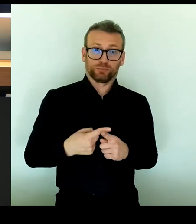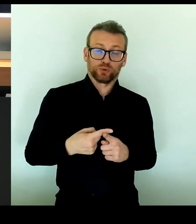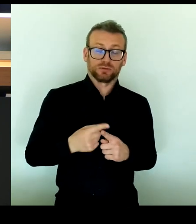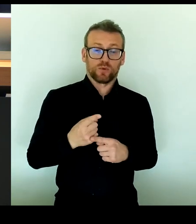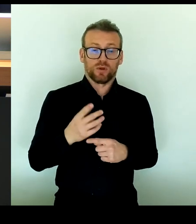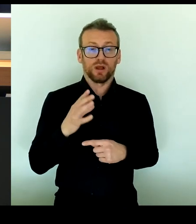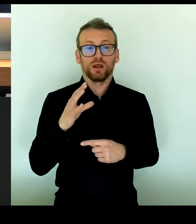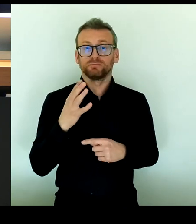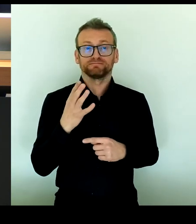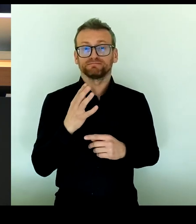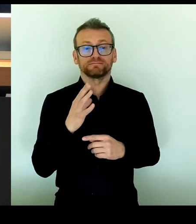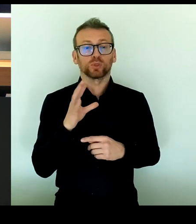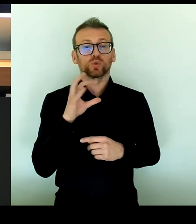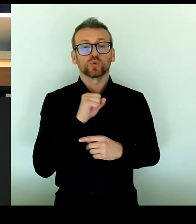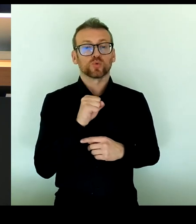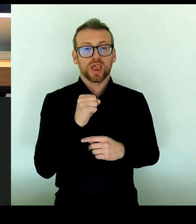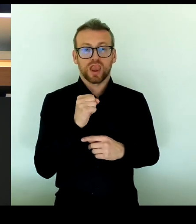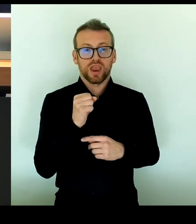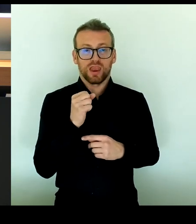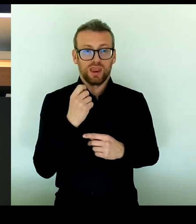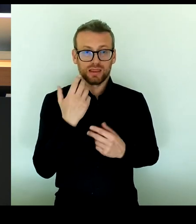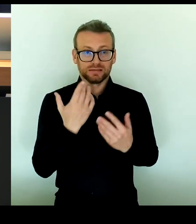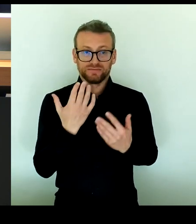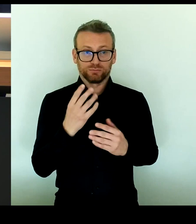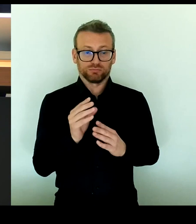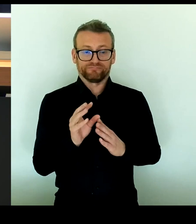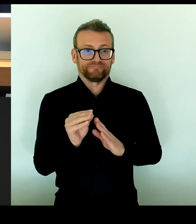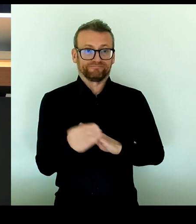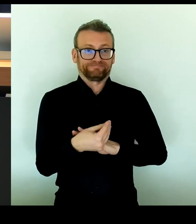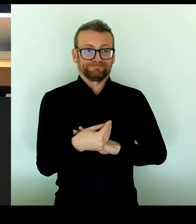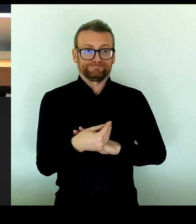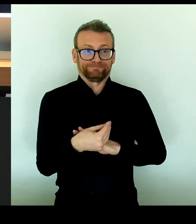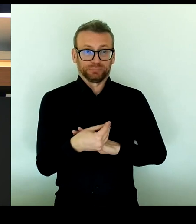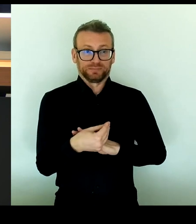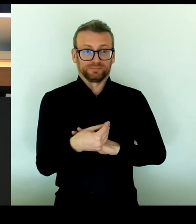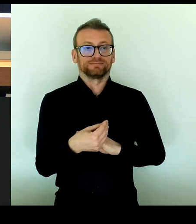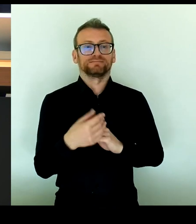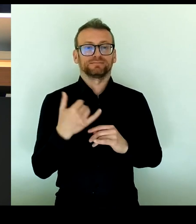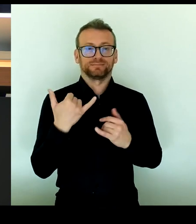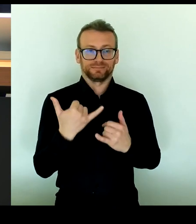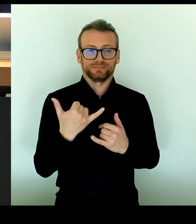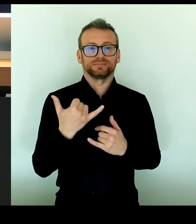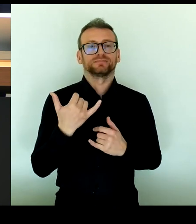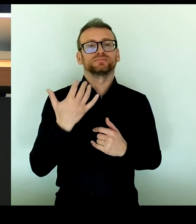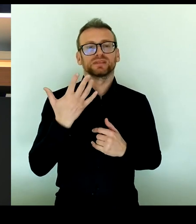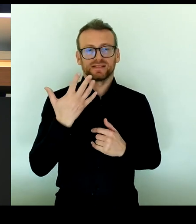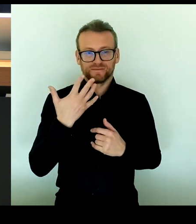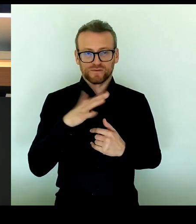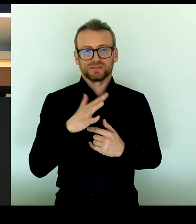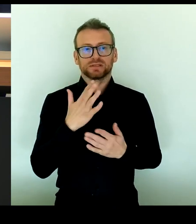Es wurde schon mehrfach angesprochen. Die FDP-Fraktion hat zwei Mal einen Entwurf vorgelegt, für ein entsprechendes Transparenz gese.